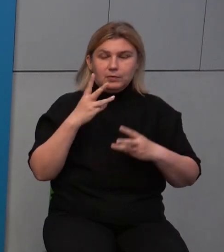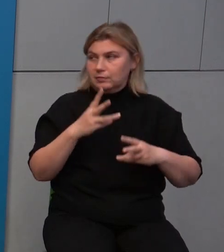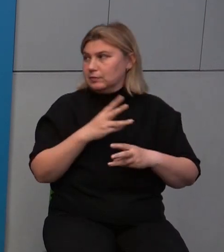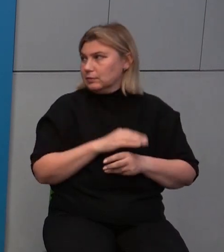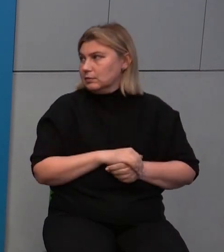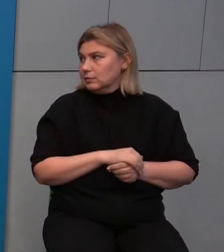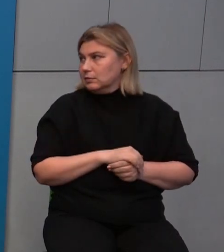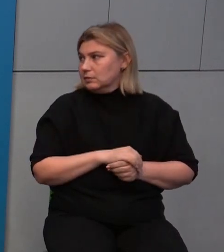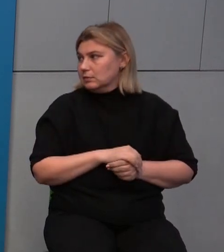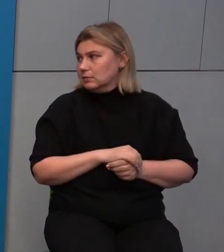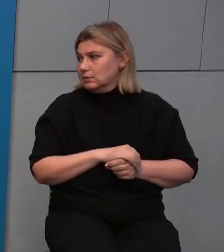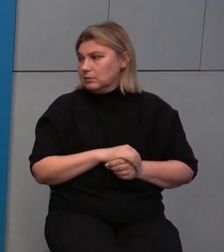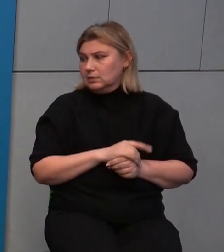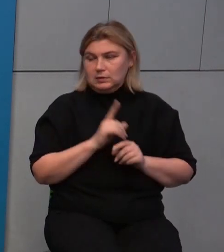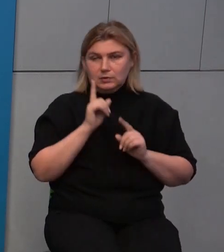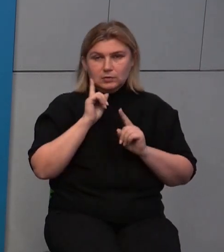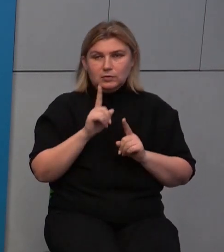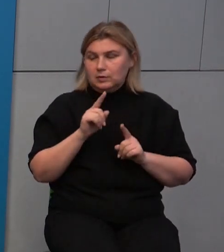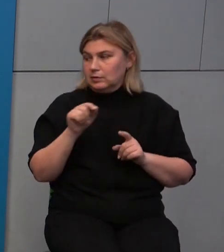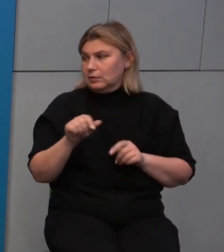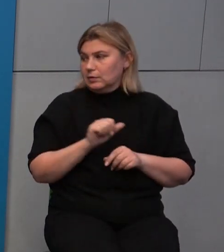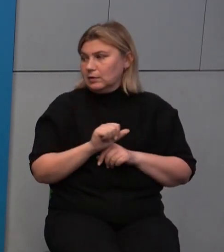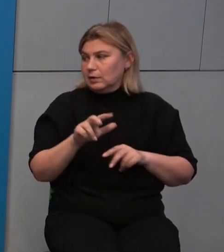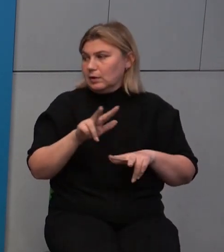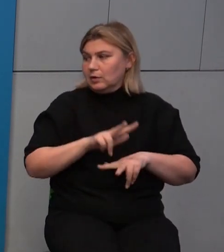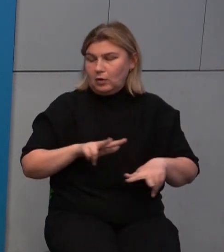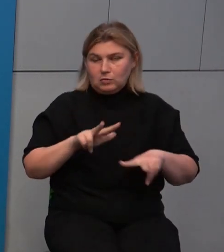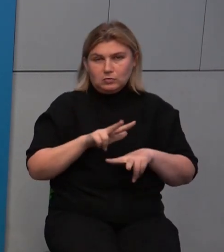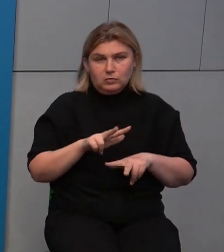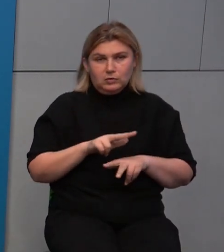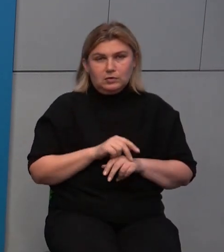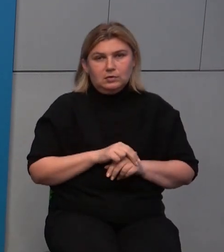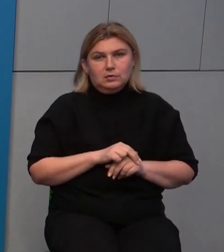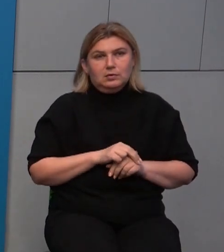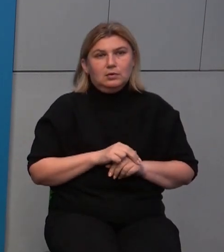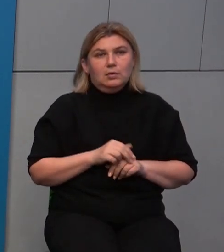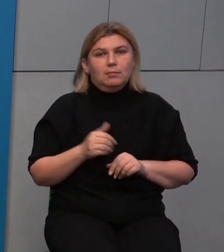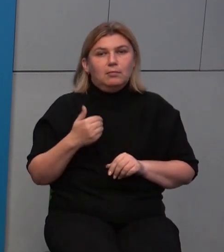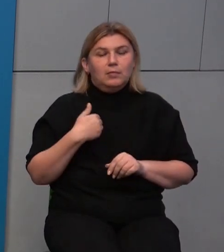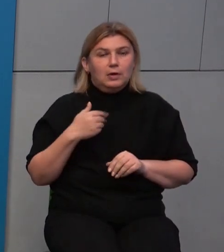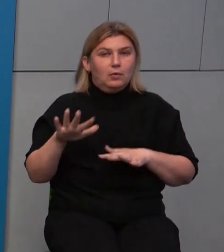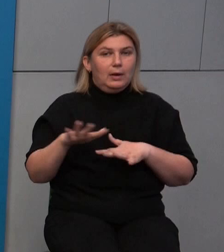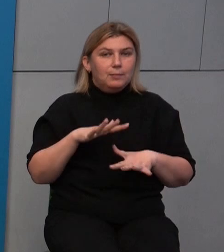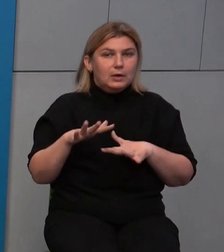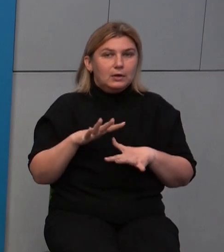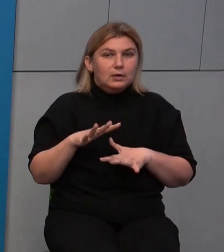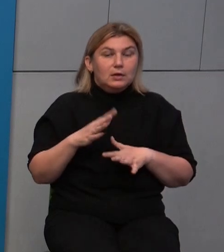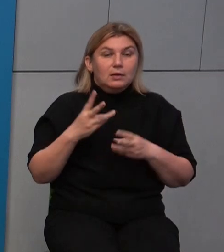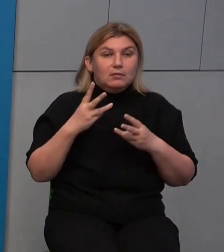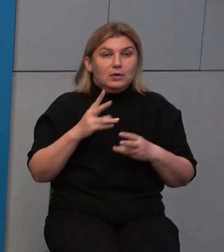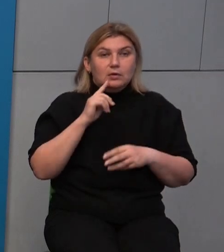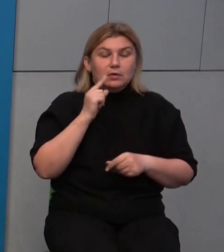Tak, bo tutaj rzeczywiście był zakorzeniony rodzinnie i to było bliskie mu miejsce. I to nie była jego decyzja, że on wyjeżdża.